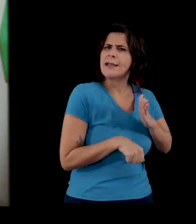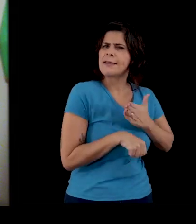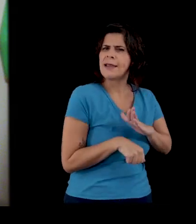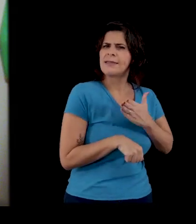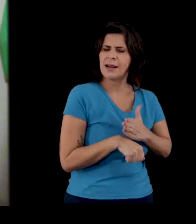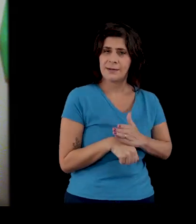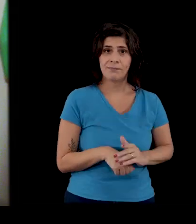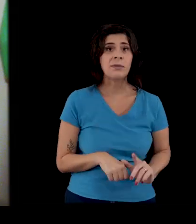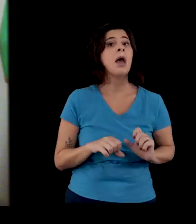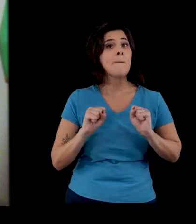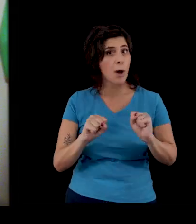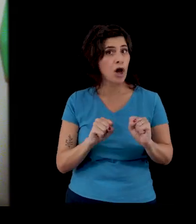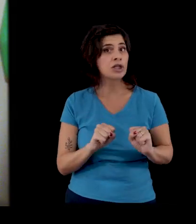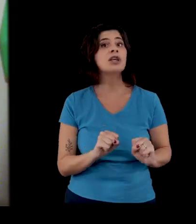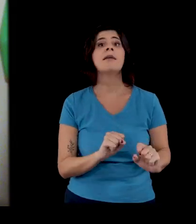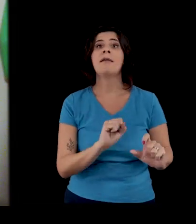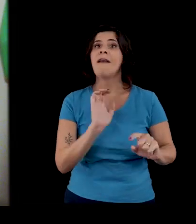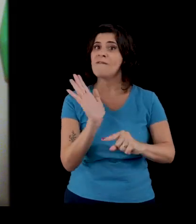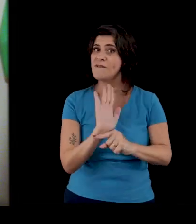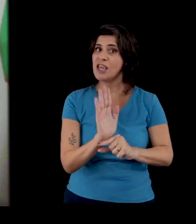Pausa o vídeo e bora treinar!